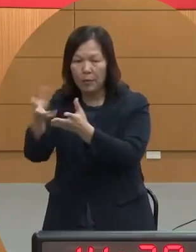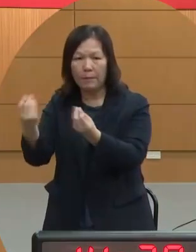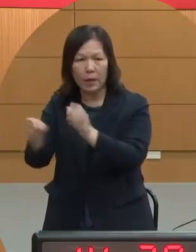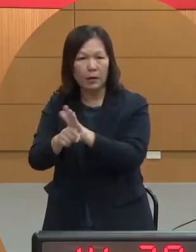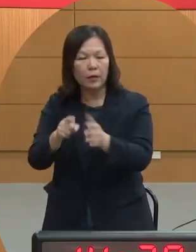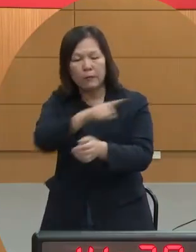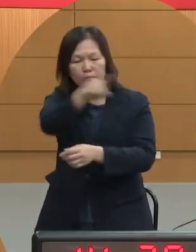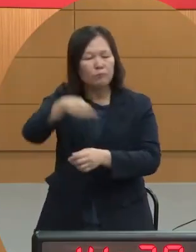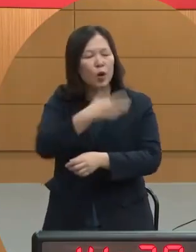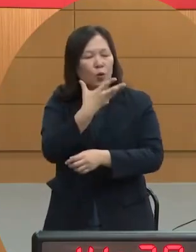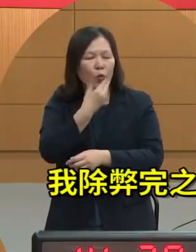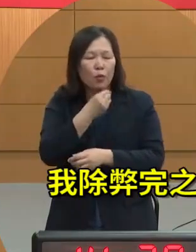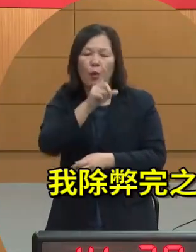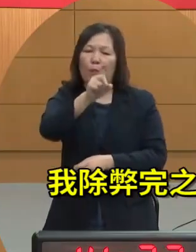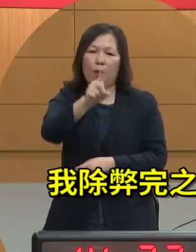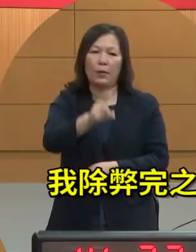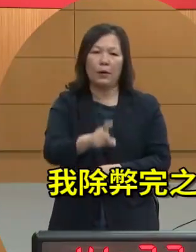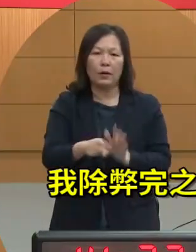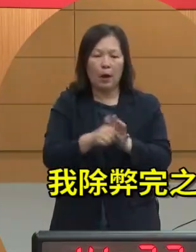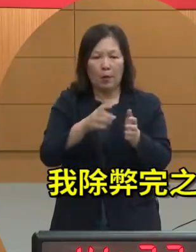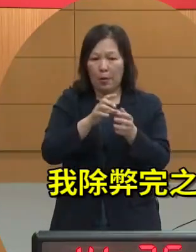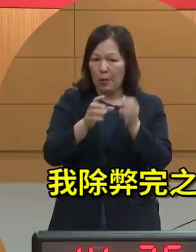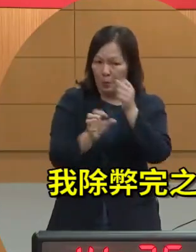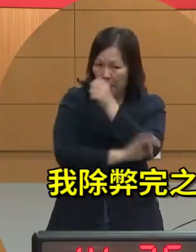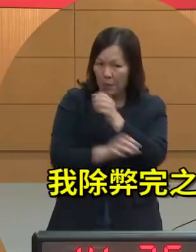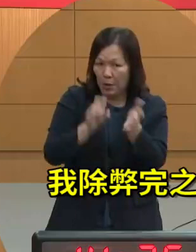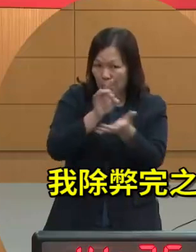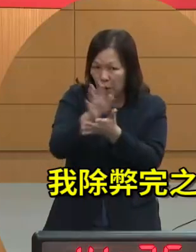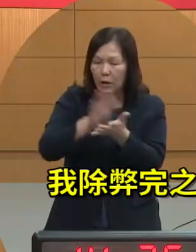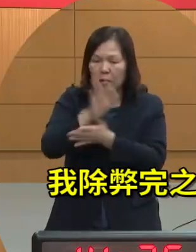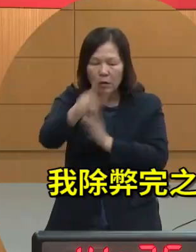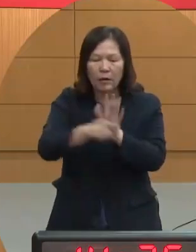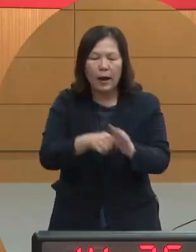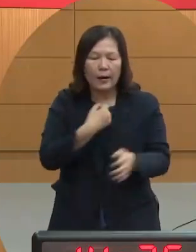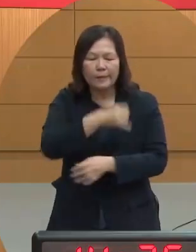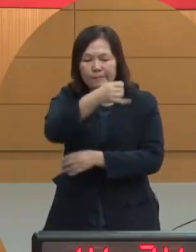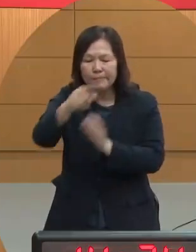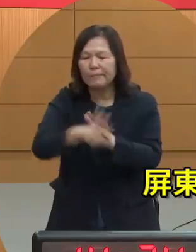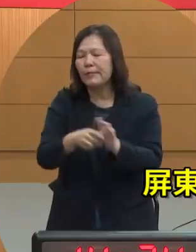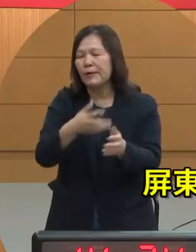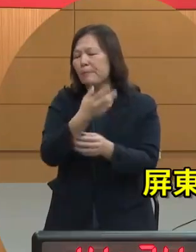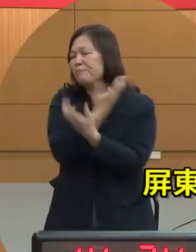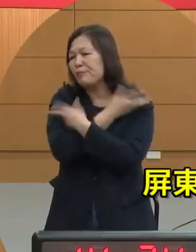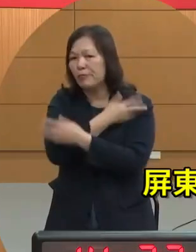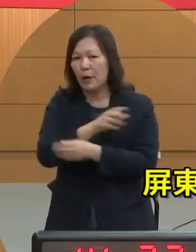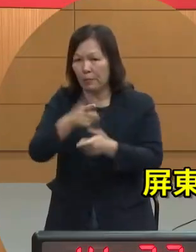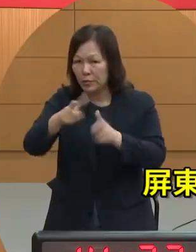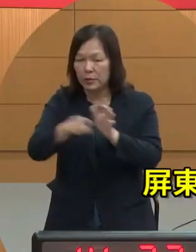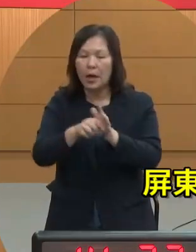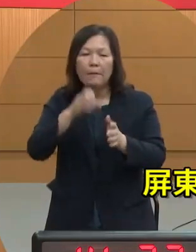再過來講 我除弊完之後 我不是說留個爛攤子給大家 屏東真的是一個很好的地方